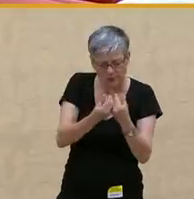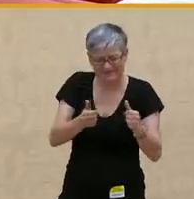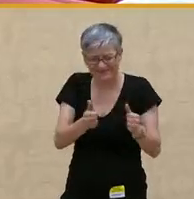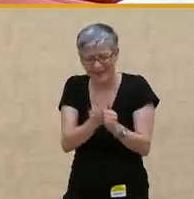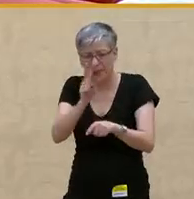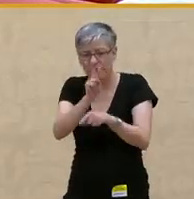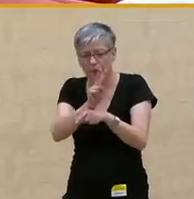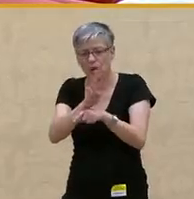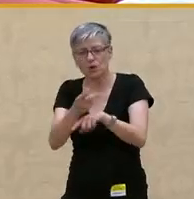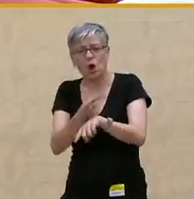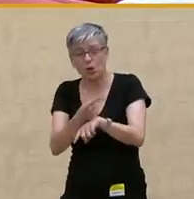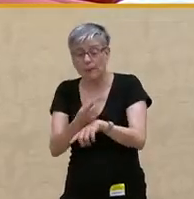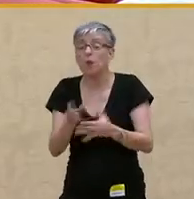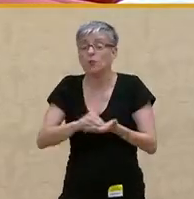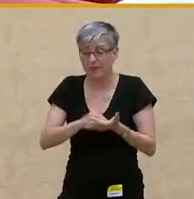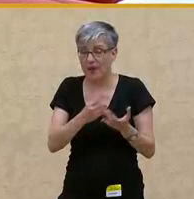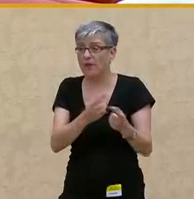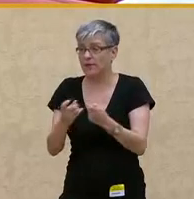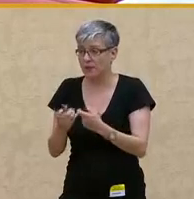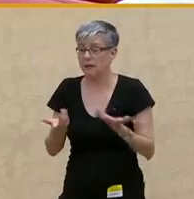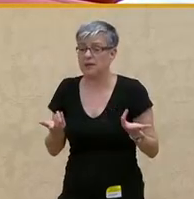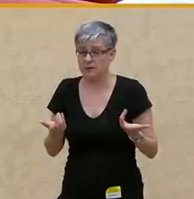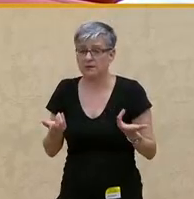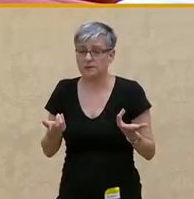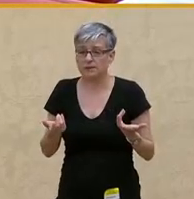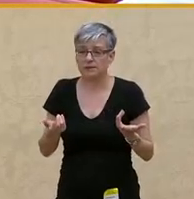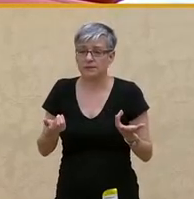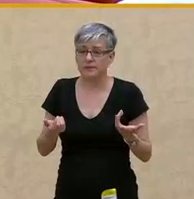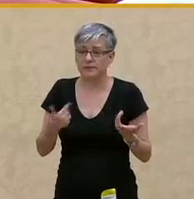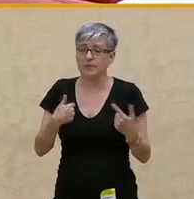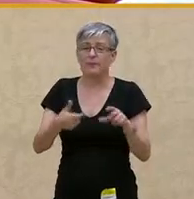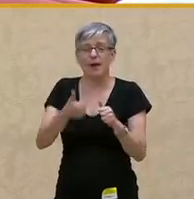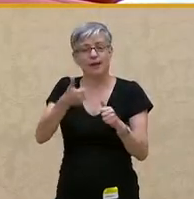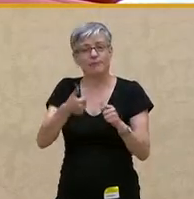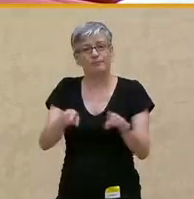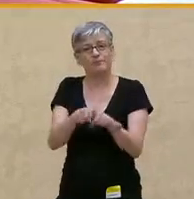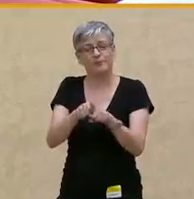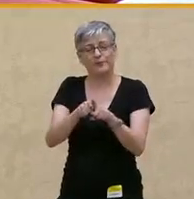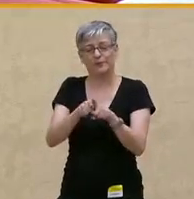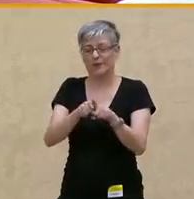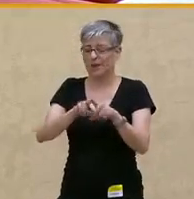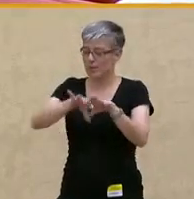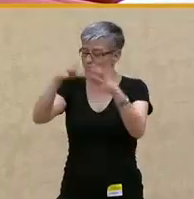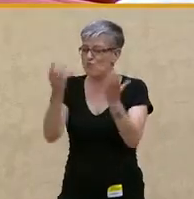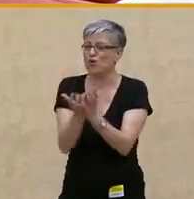muchas veces es necesario para poder coger y estar conectado a nuestro mundo y a nuestro día a día.